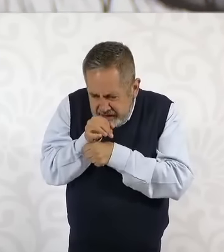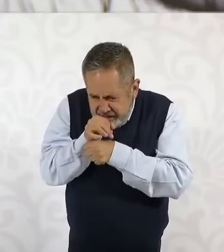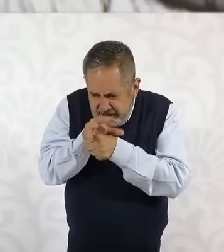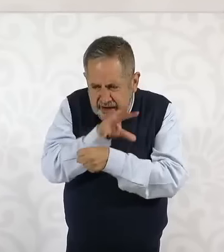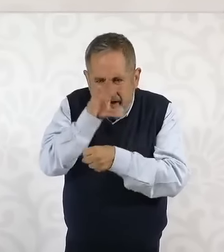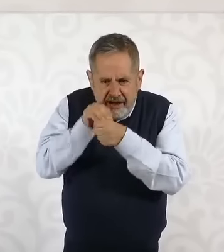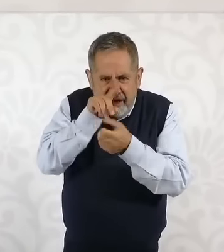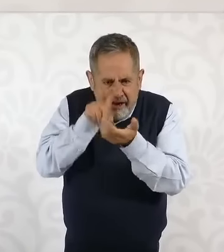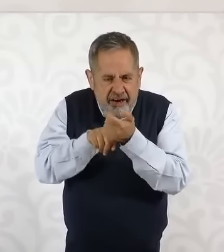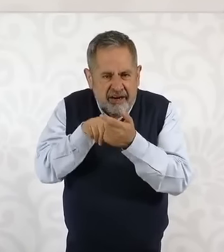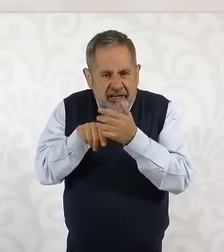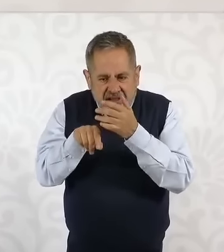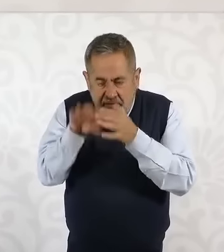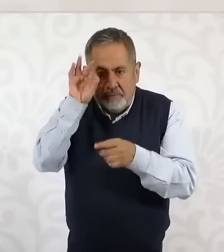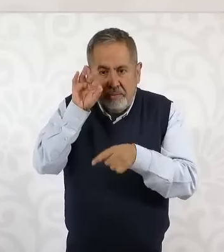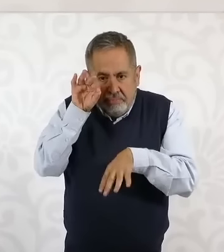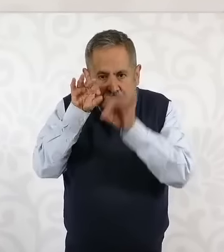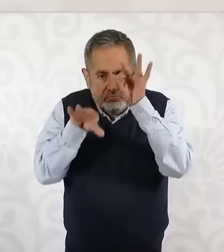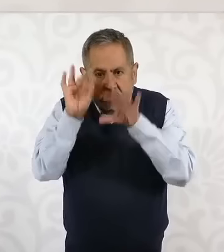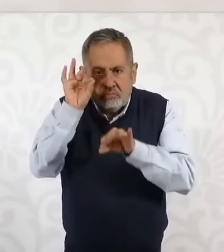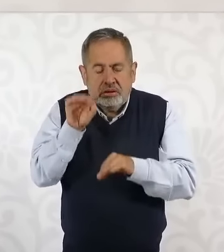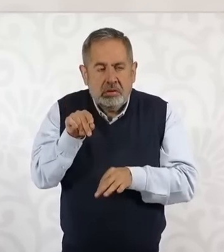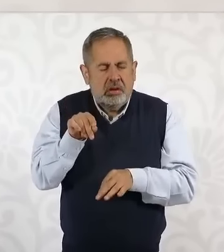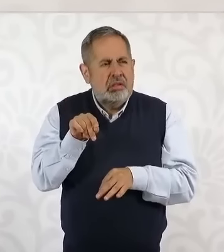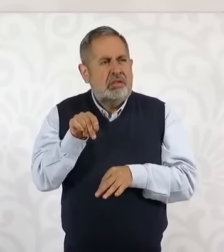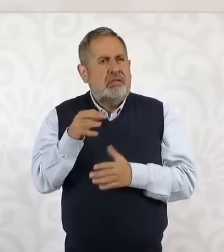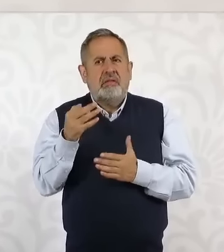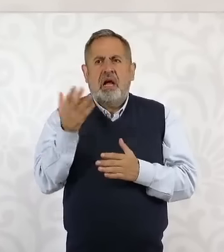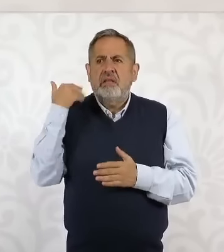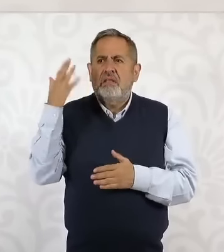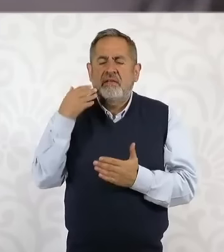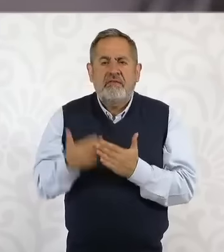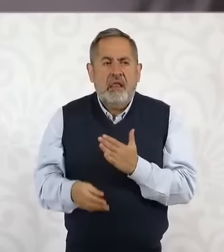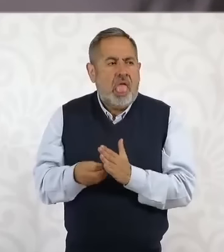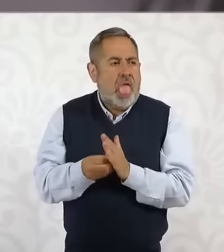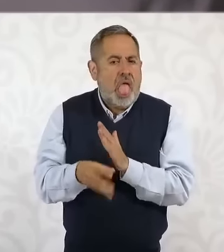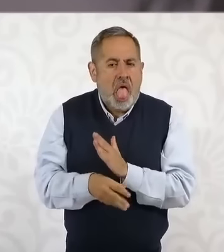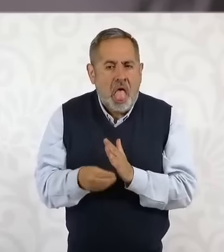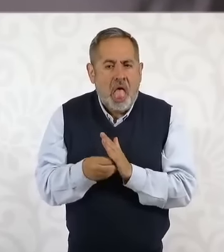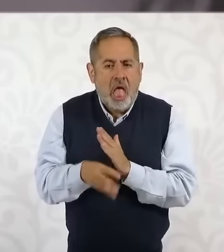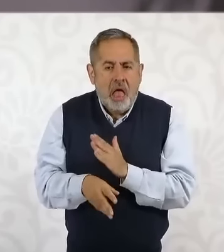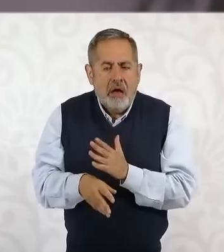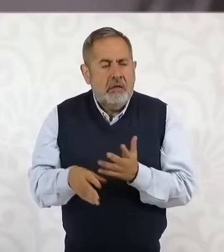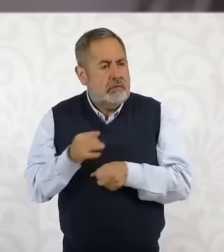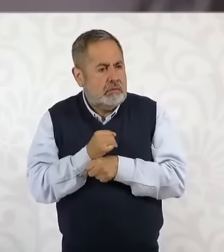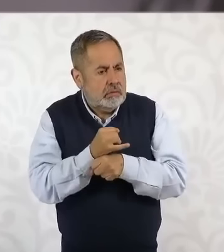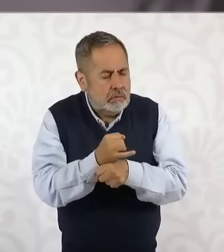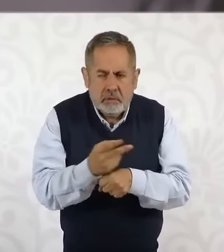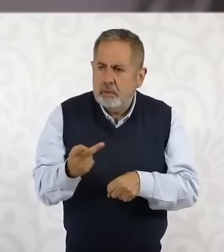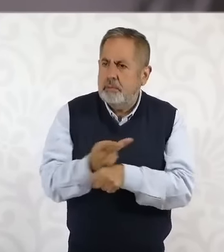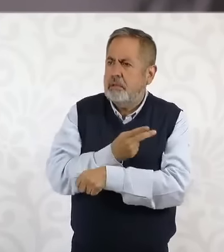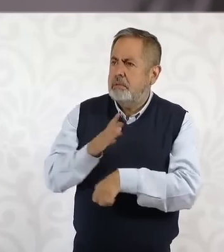tema y él ha encontrado también algunas omisiones que se hicieron en las investigaciones previas.